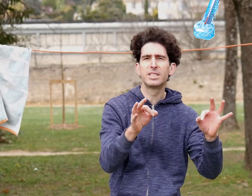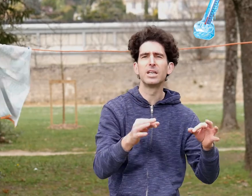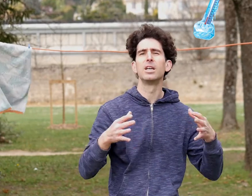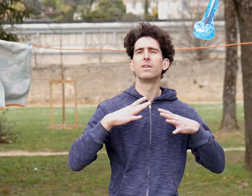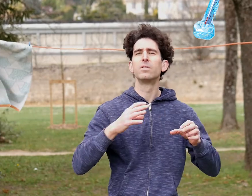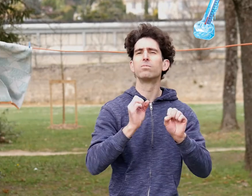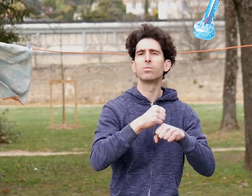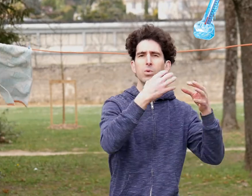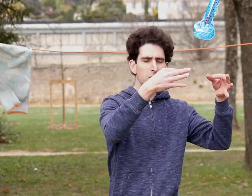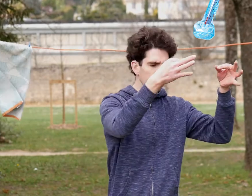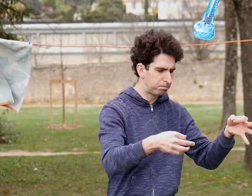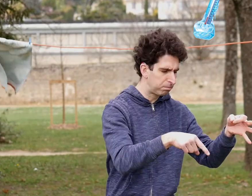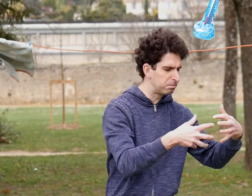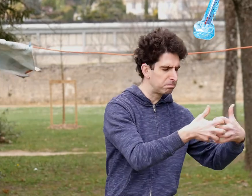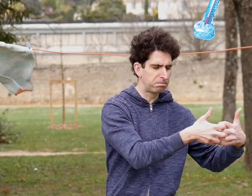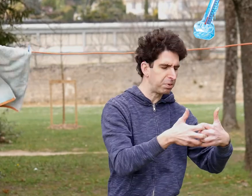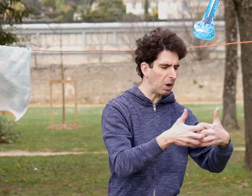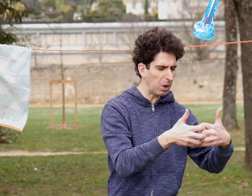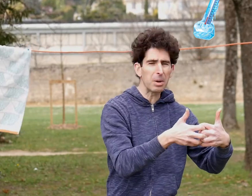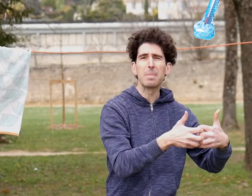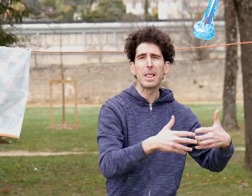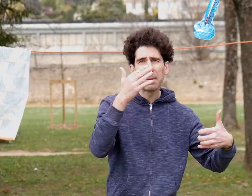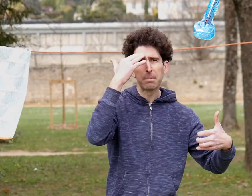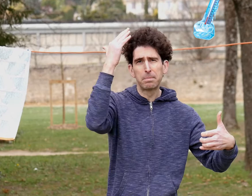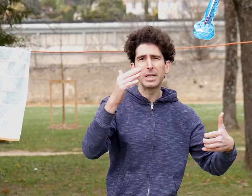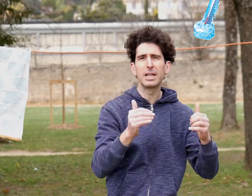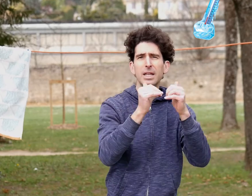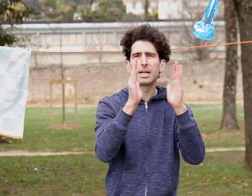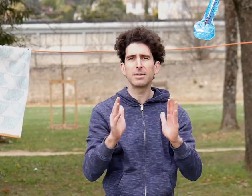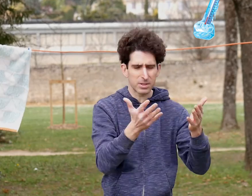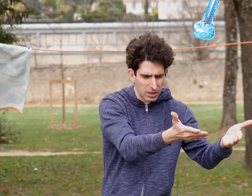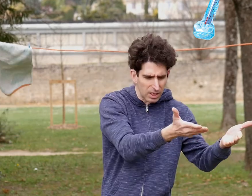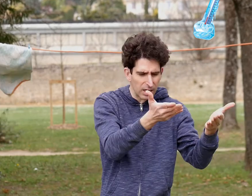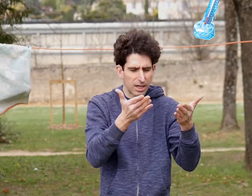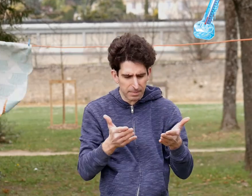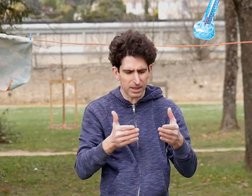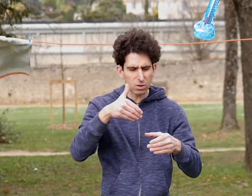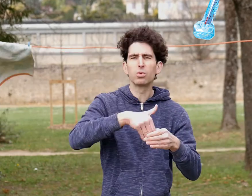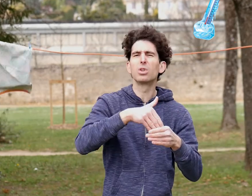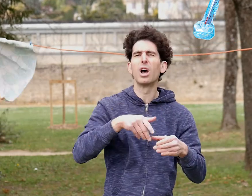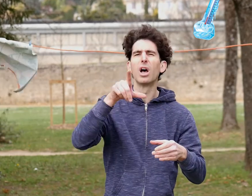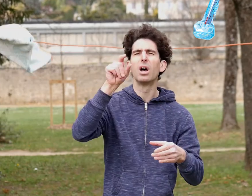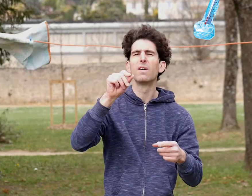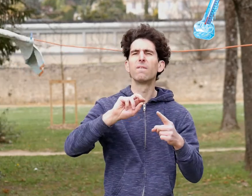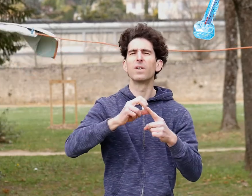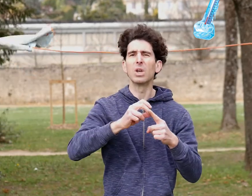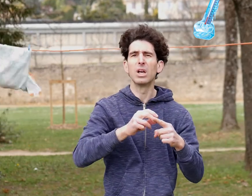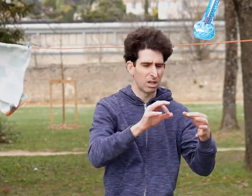Etendus, les vêtements mouillés gèlent. S'ils sont ramenés à la maison où il fait 20°C,